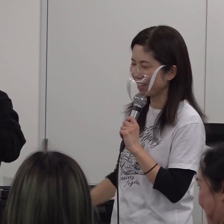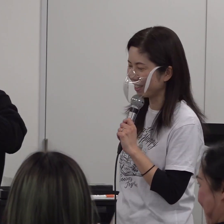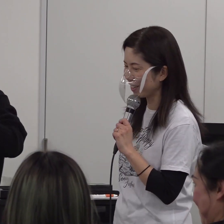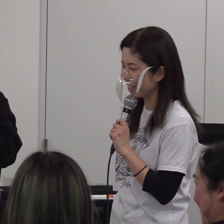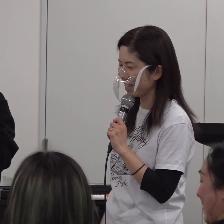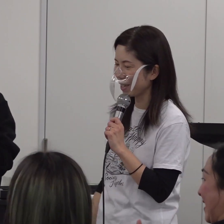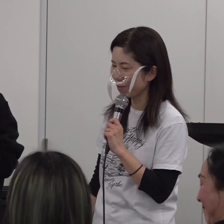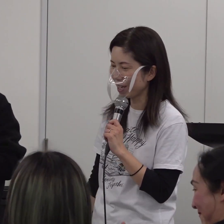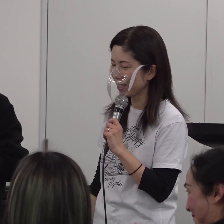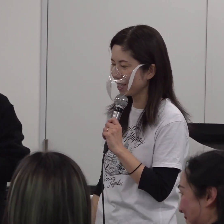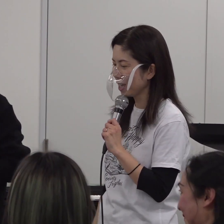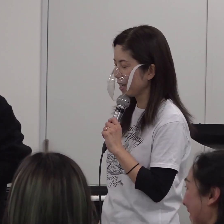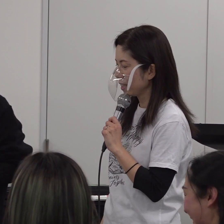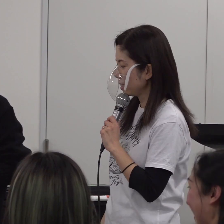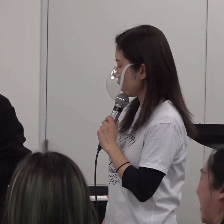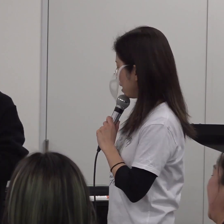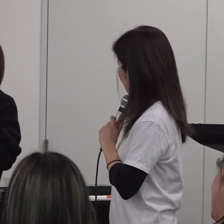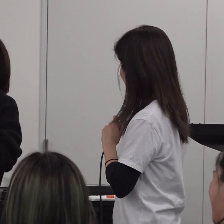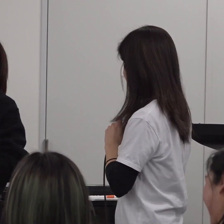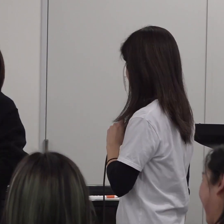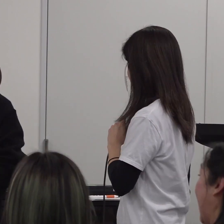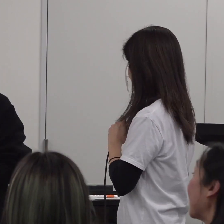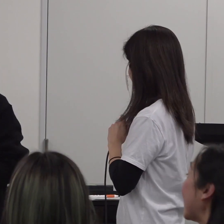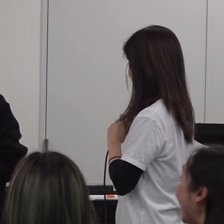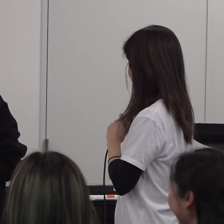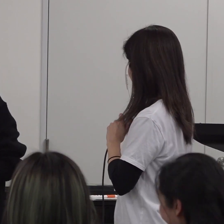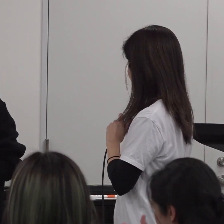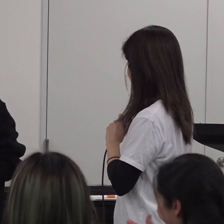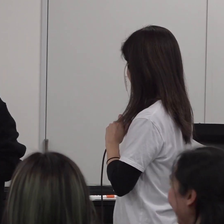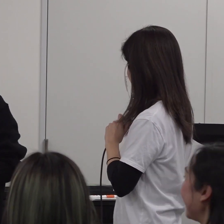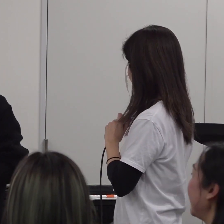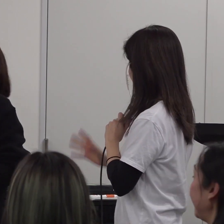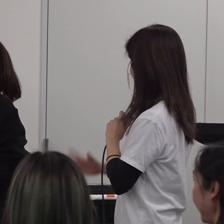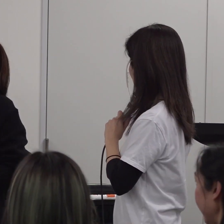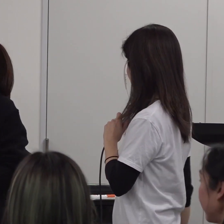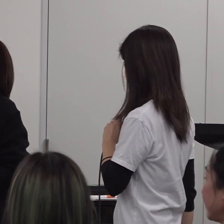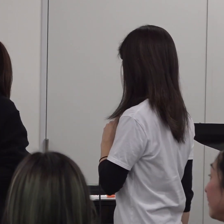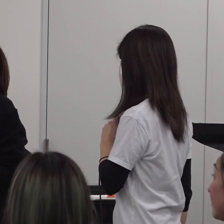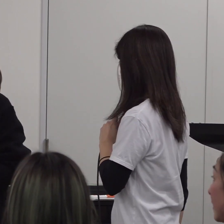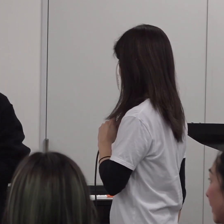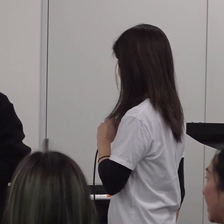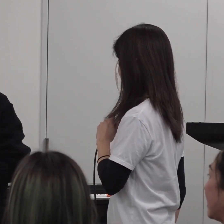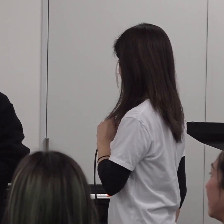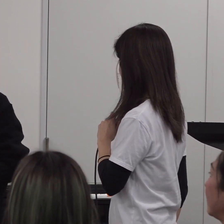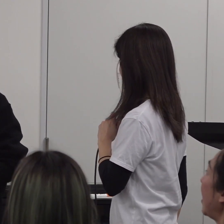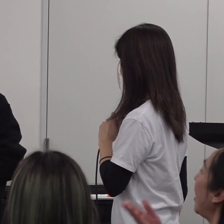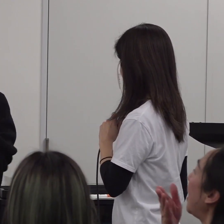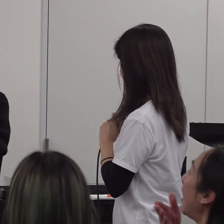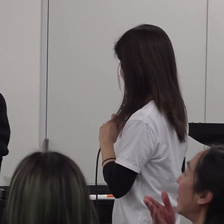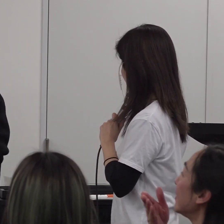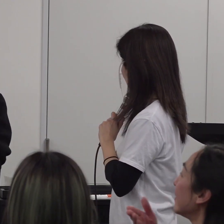ありがとうございます 続けて佐藤さんに聞いていきたい と思います